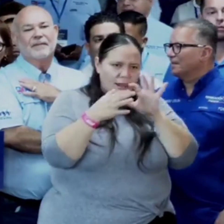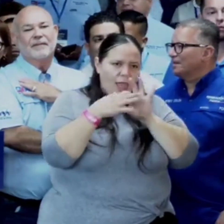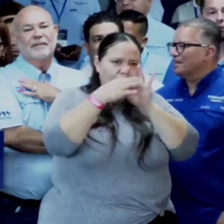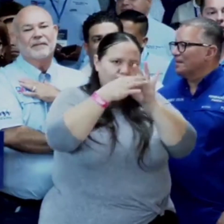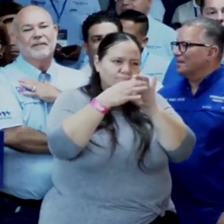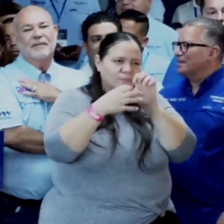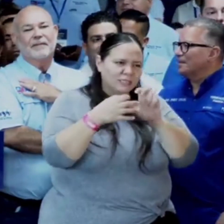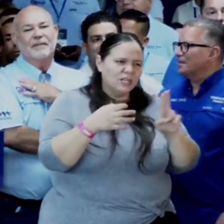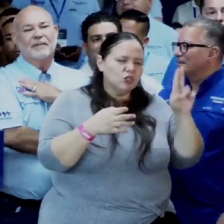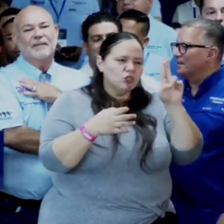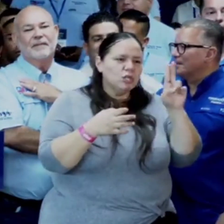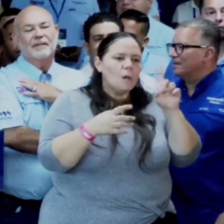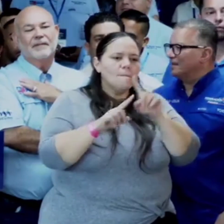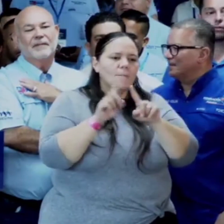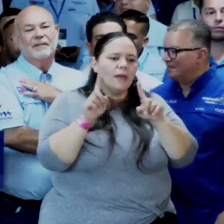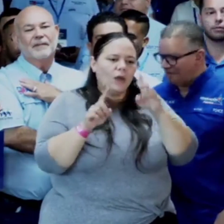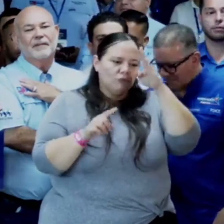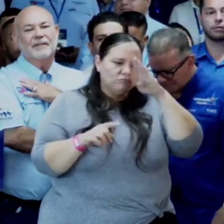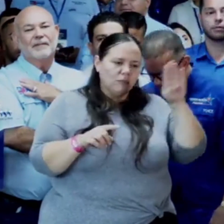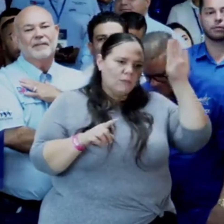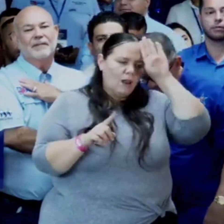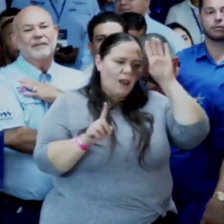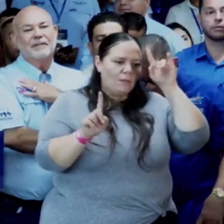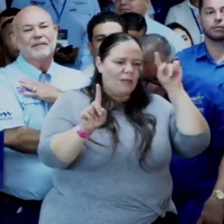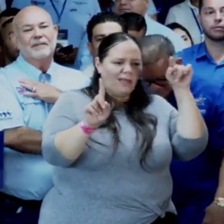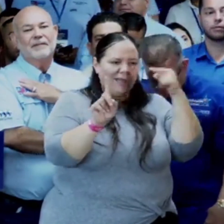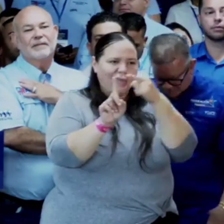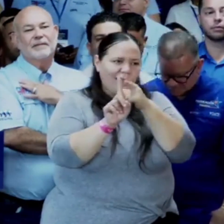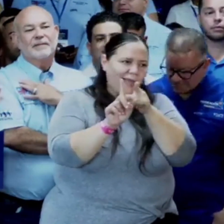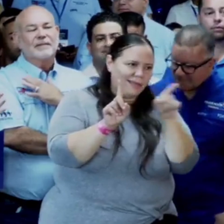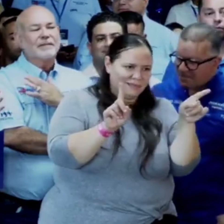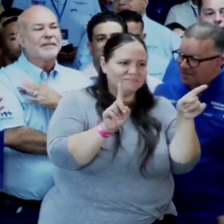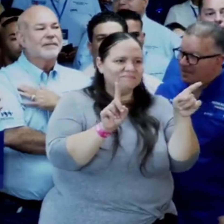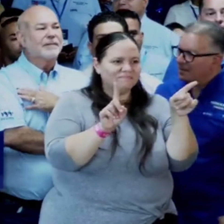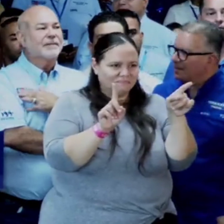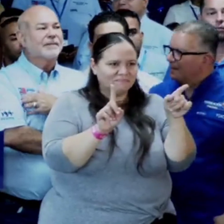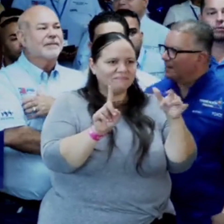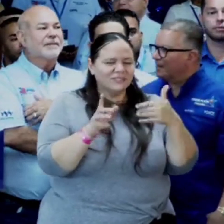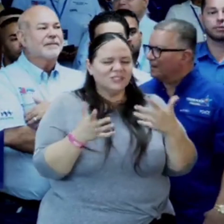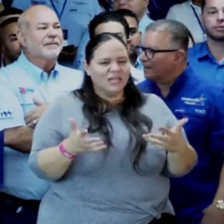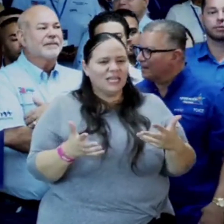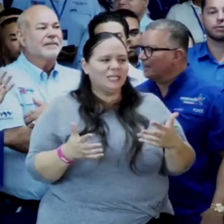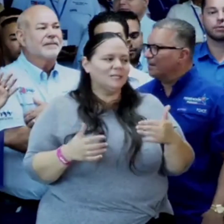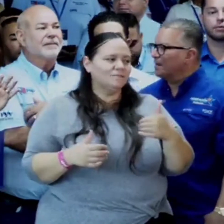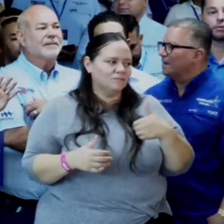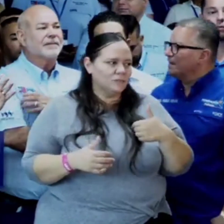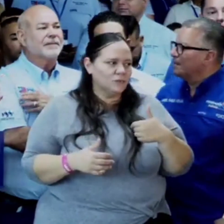ha ido a la República asociada a lo que llaman las plumas liberales al sector de la Independencia y